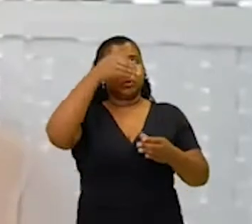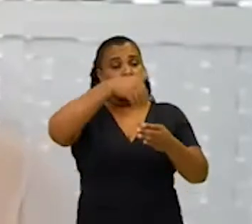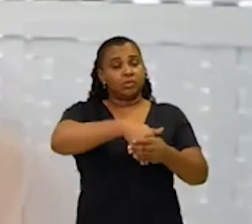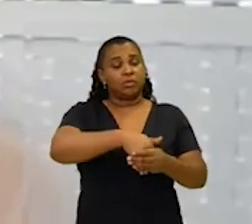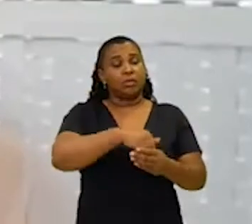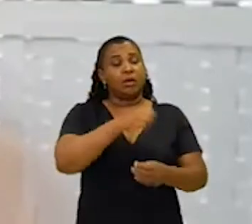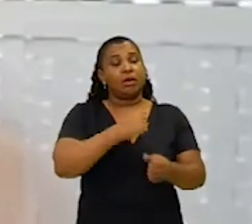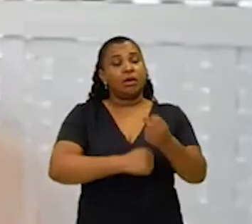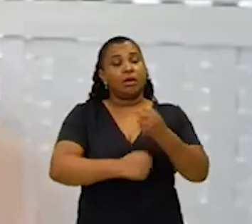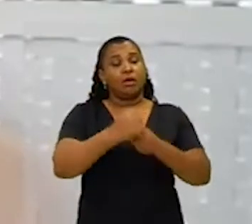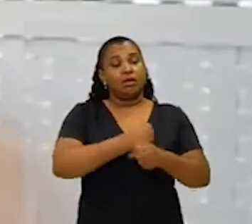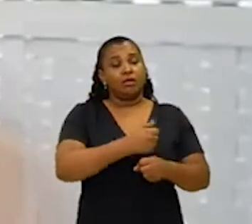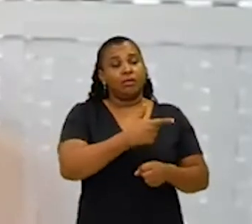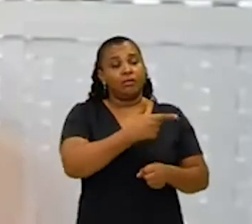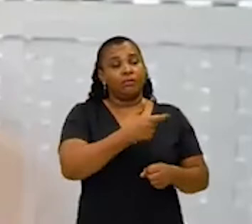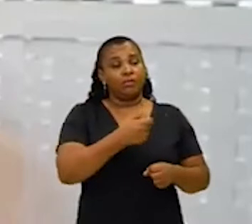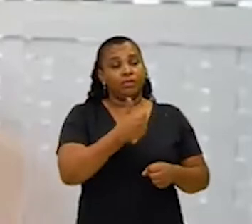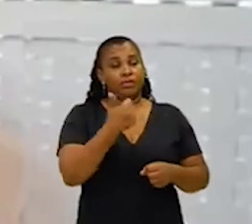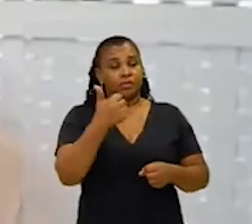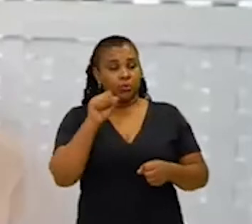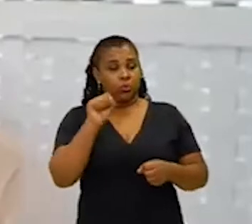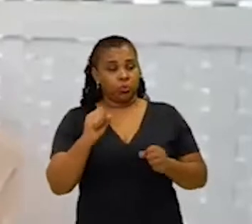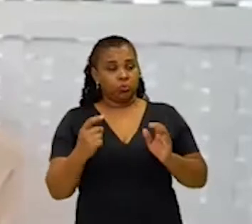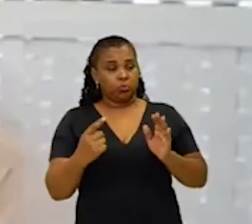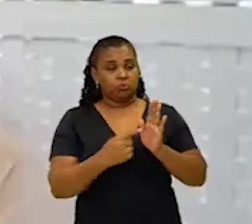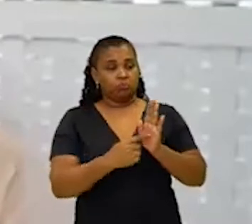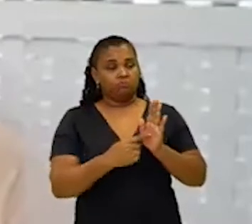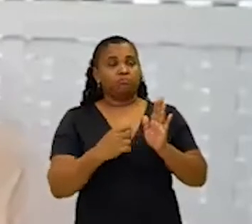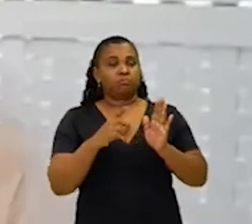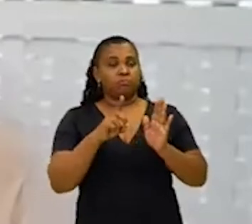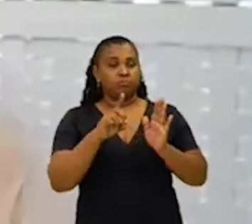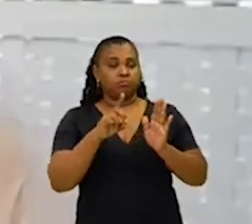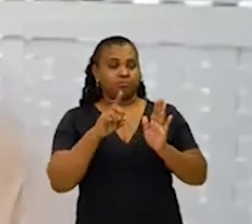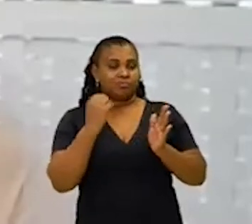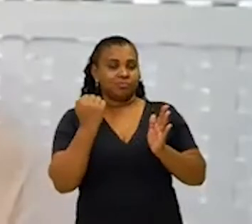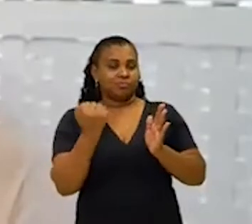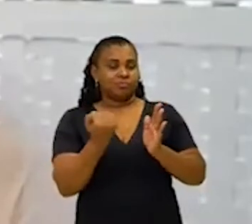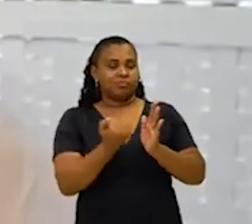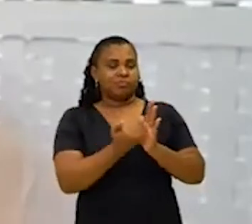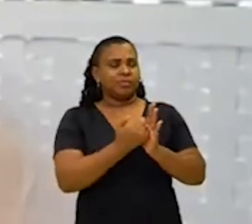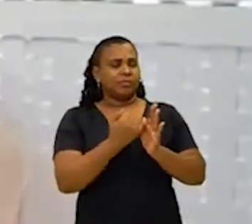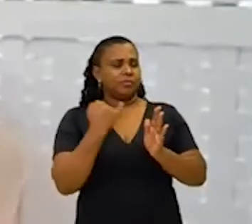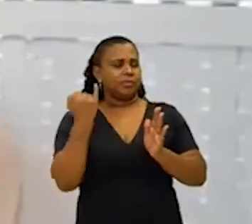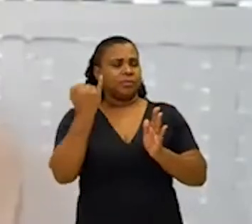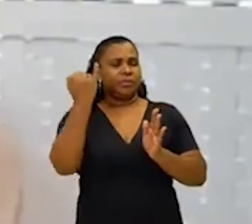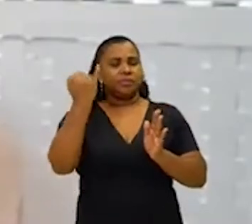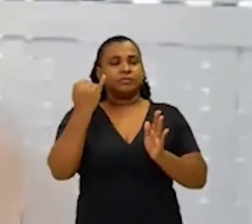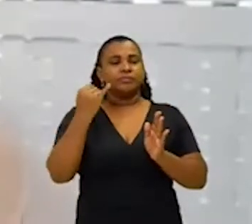seja uma data muito importante somente que quando o próprio Tribunal Superior Eleitoral regulamentou